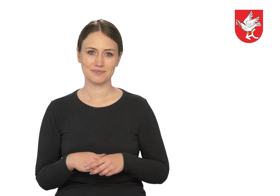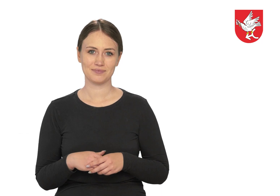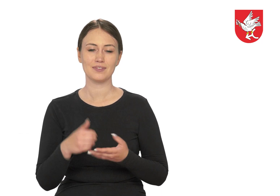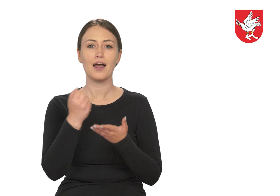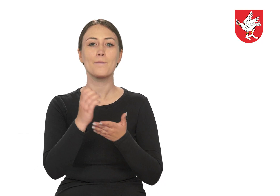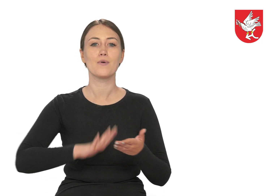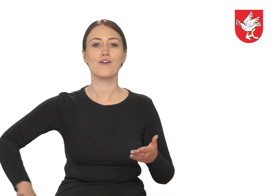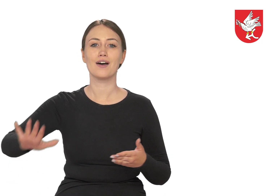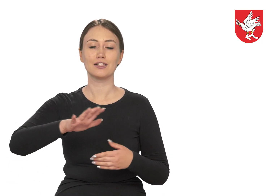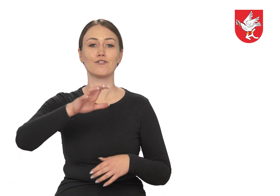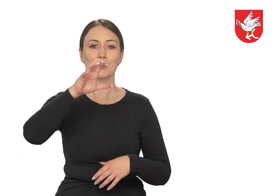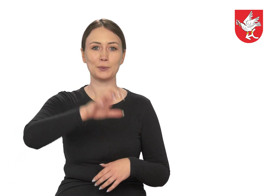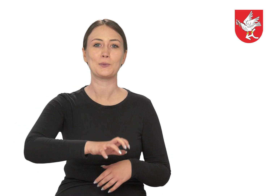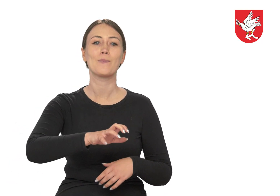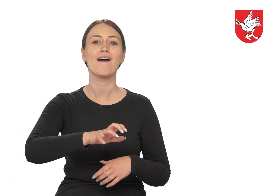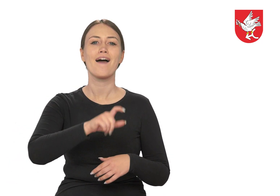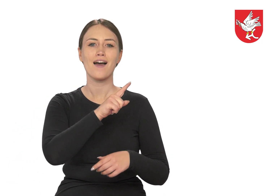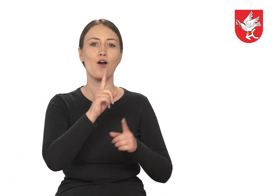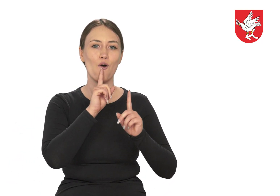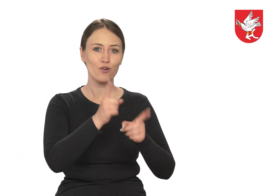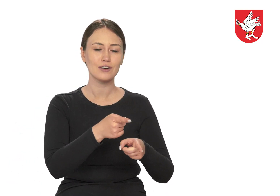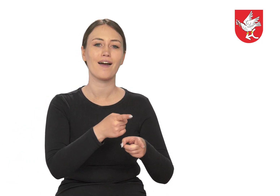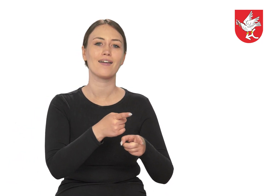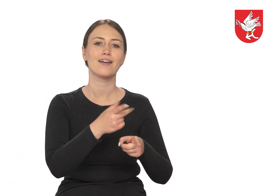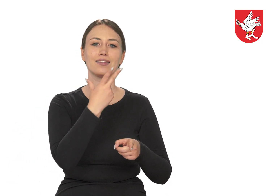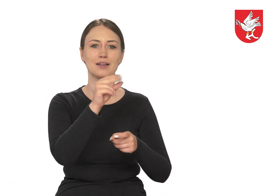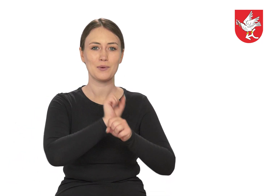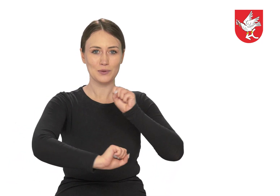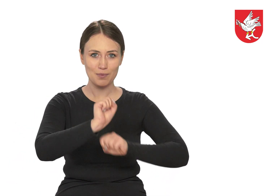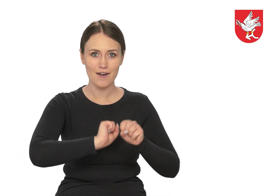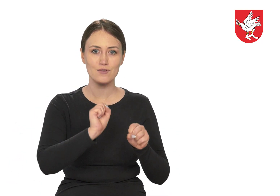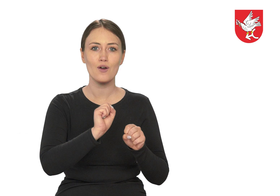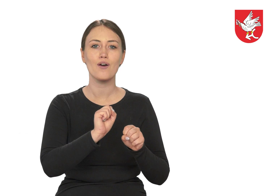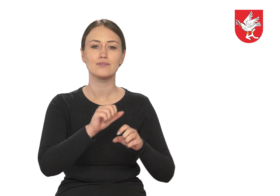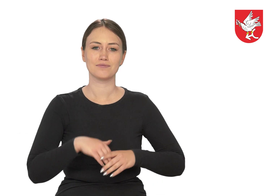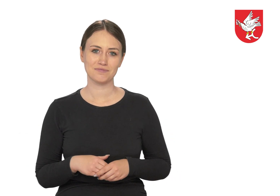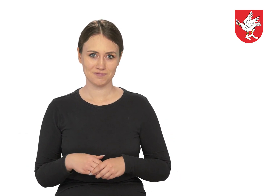Powiatowy Zespół do spraw Orzekania o Niepełnosprawności.